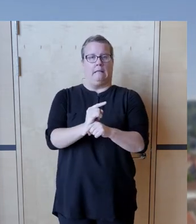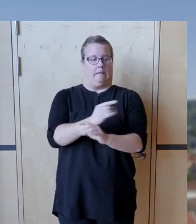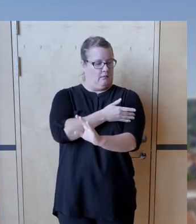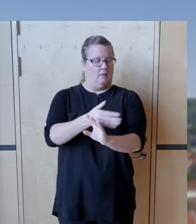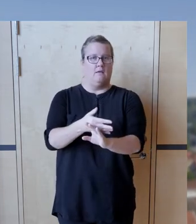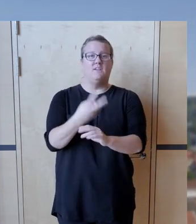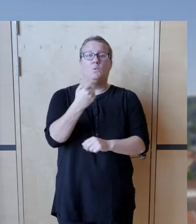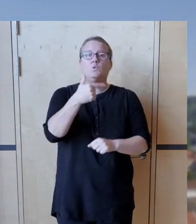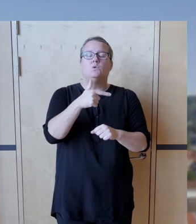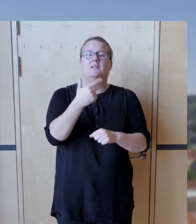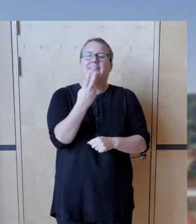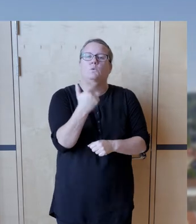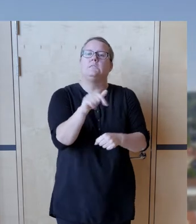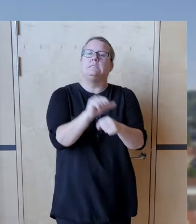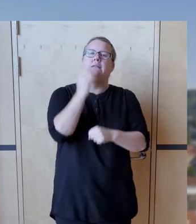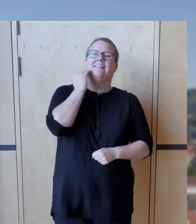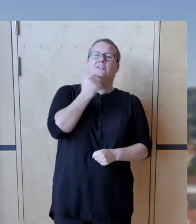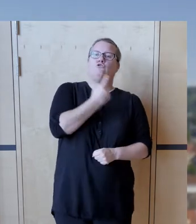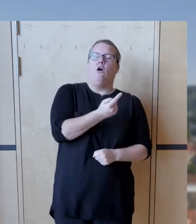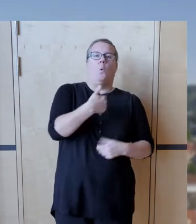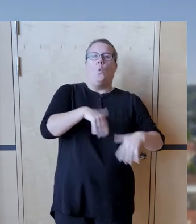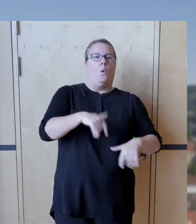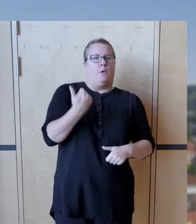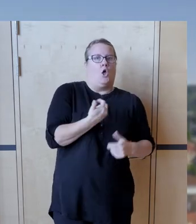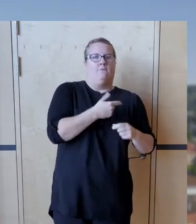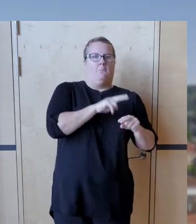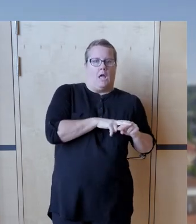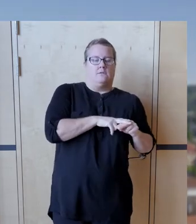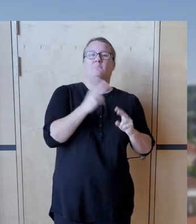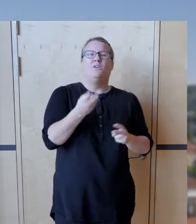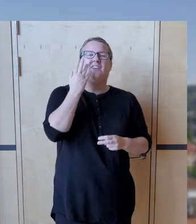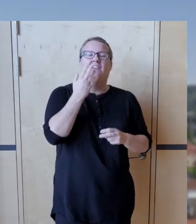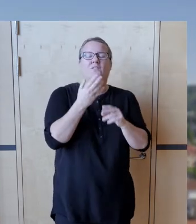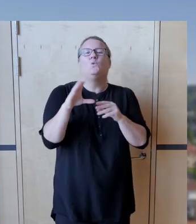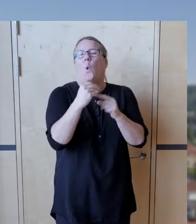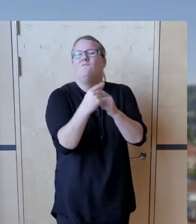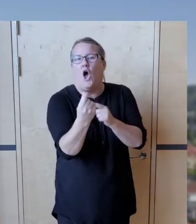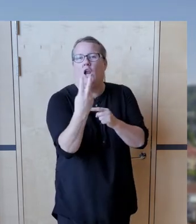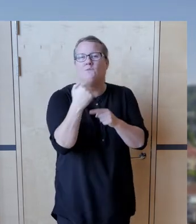Boende platserna behövs och inte minst inför valet 2018 men efter valet då fanns inte Google